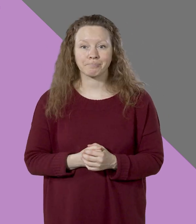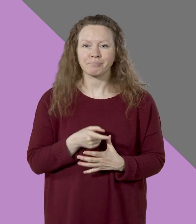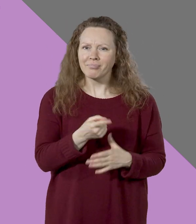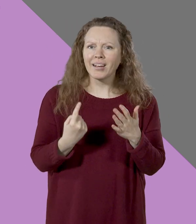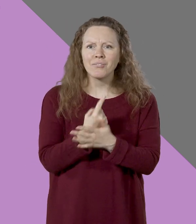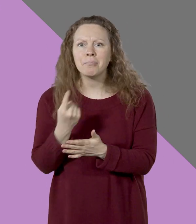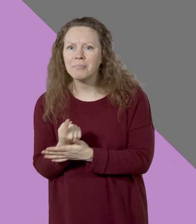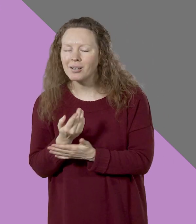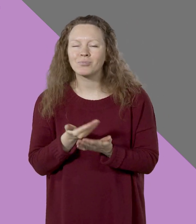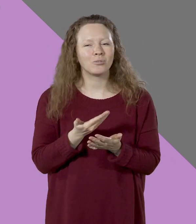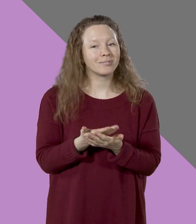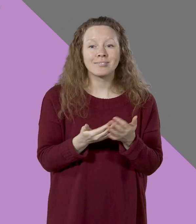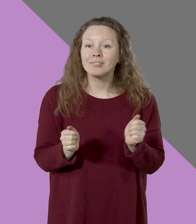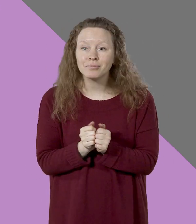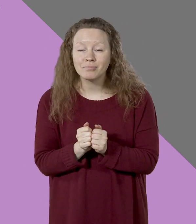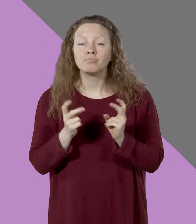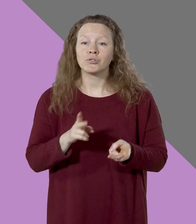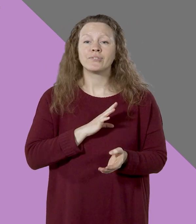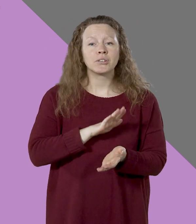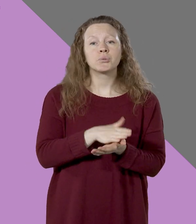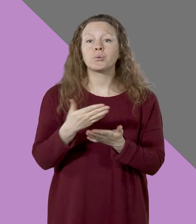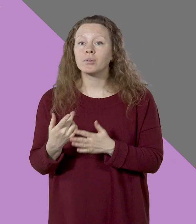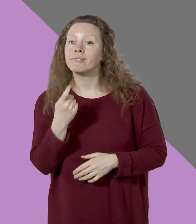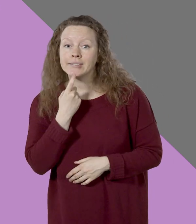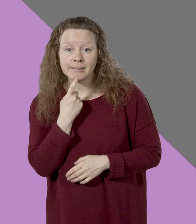Evenemanget är gratis och tolkas till finska.